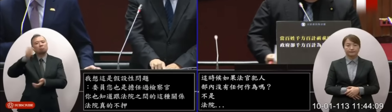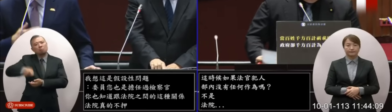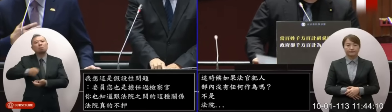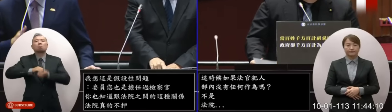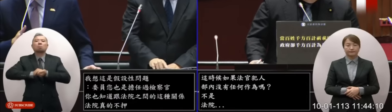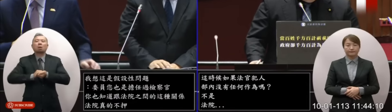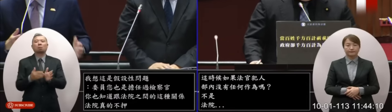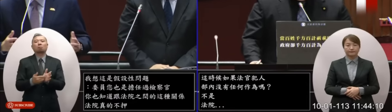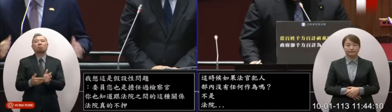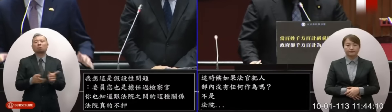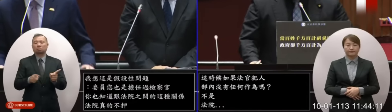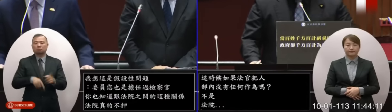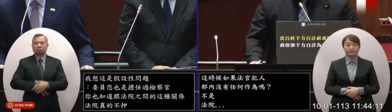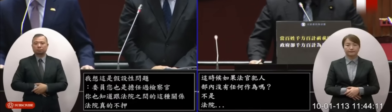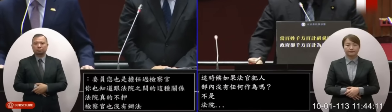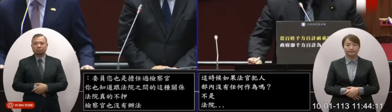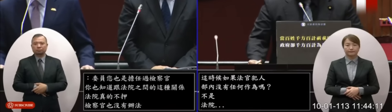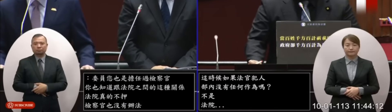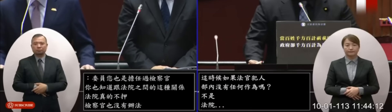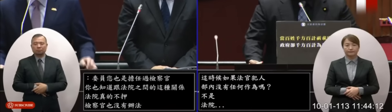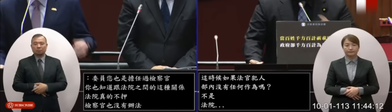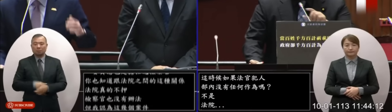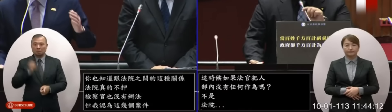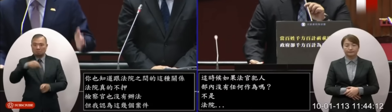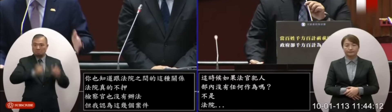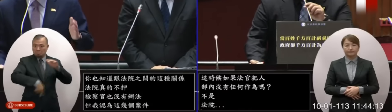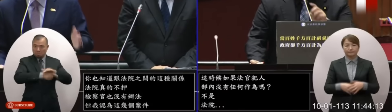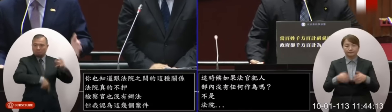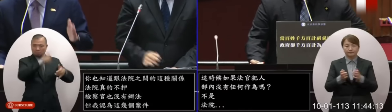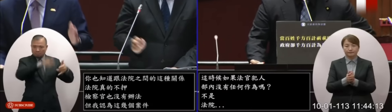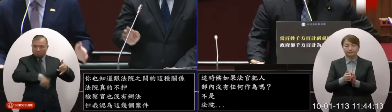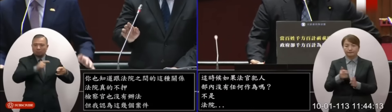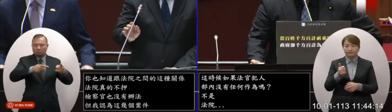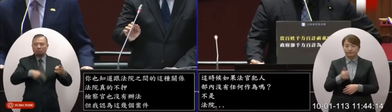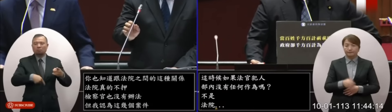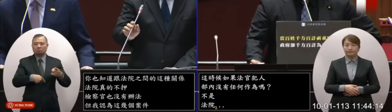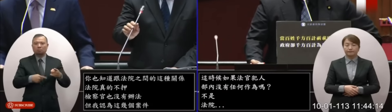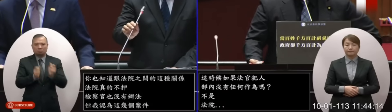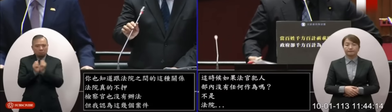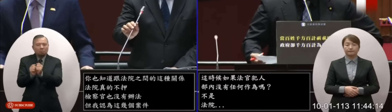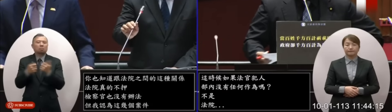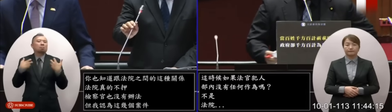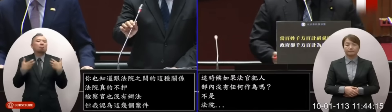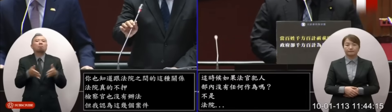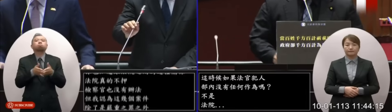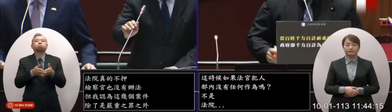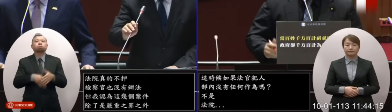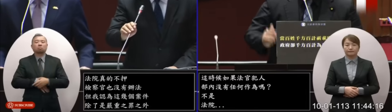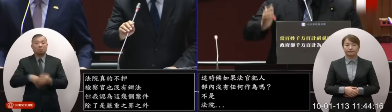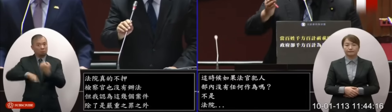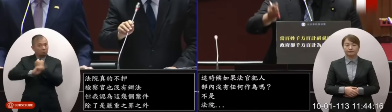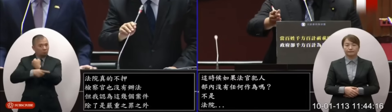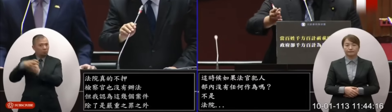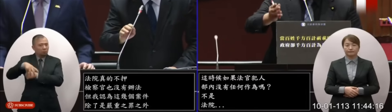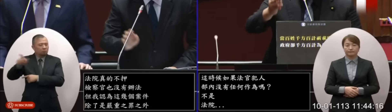他在這個行為人必須負這個責任 我認為法院還是會做最清楚的 如果需要的話 最清楚的決定